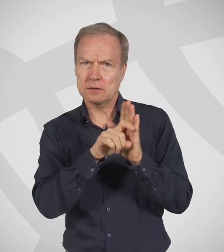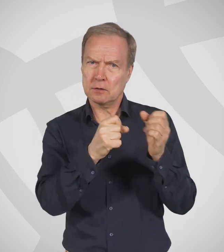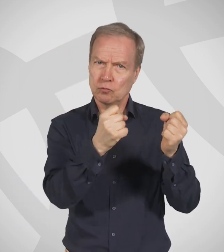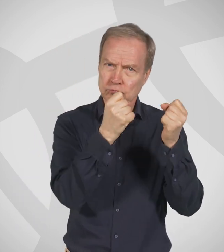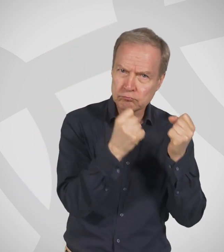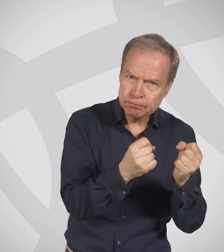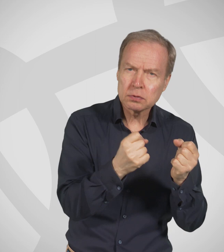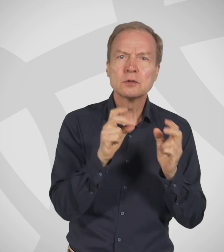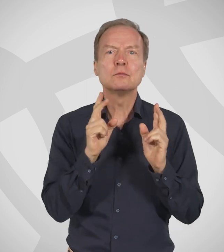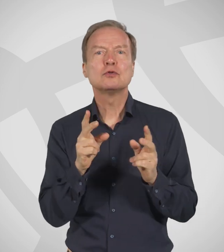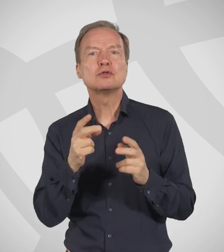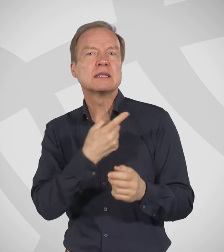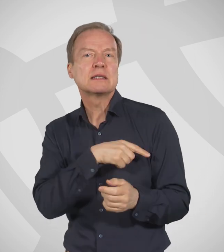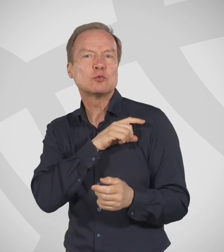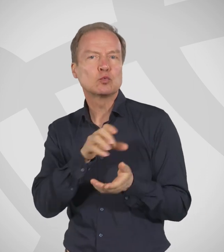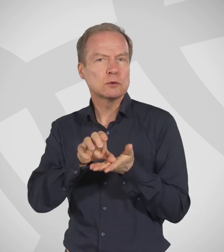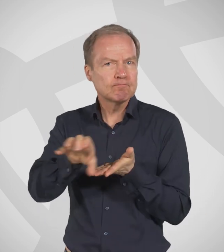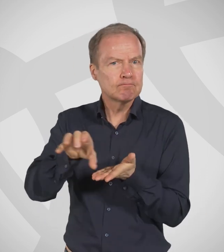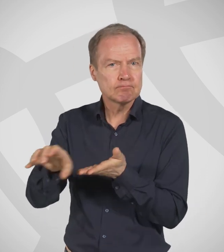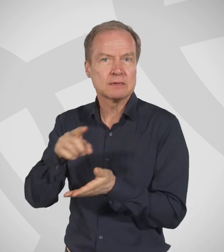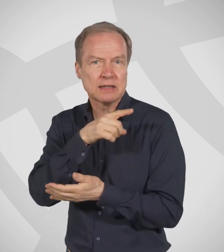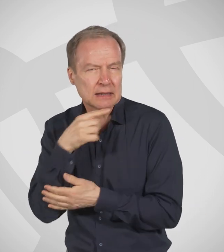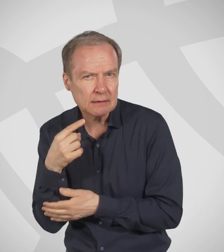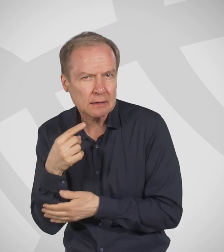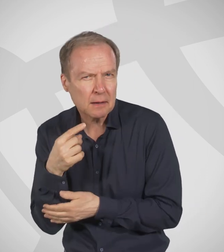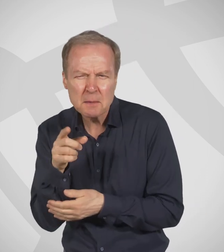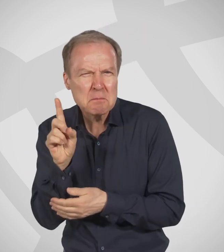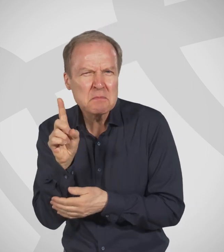lainsäädännöllä ja resursoinnilla, kuten osoittamalla resursseja -